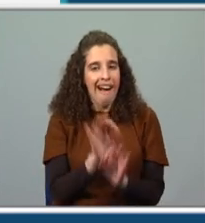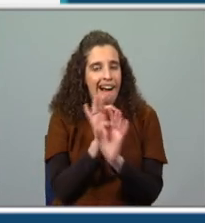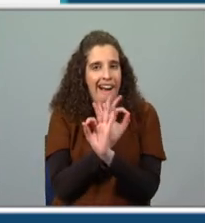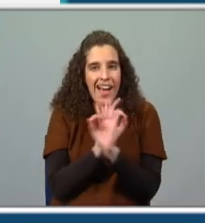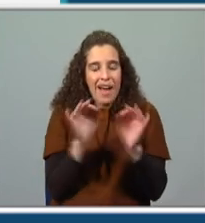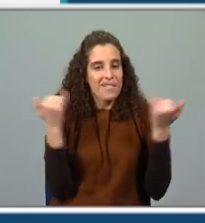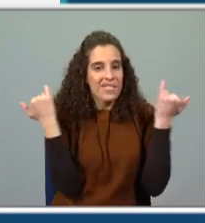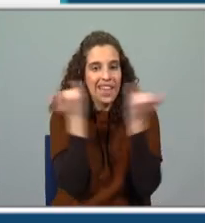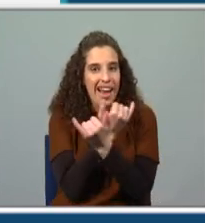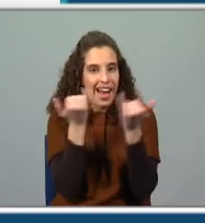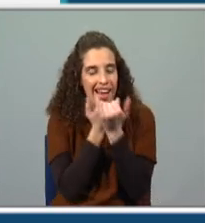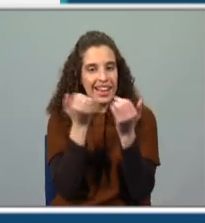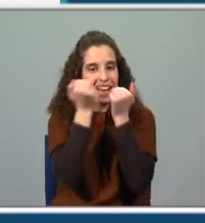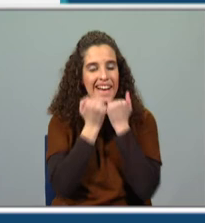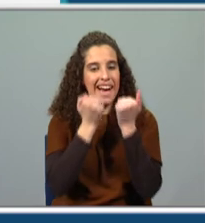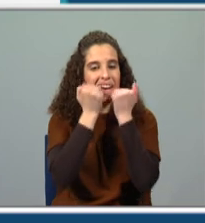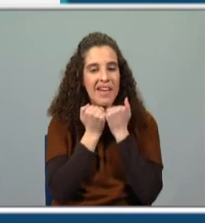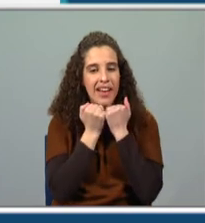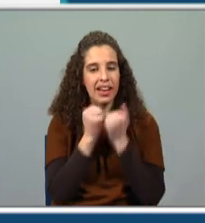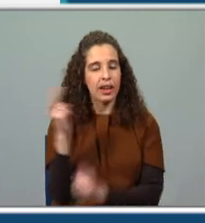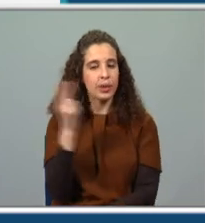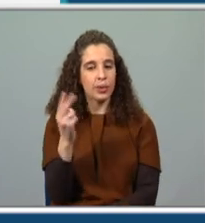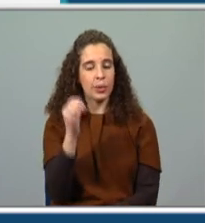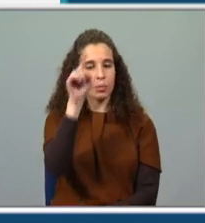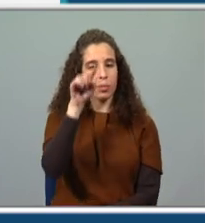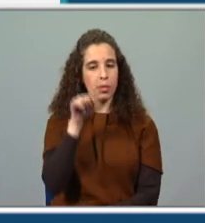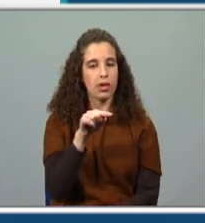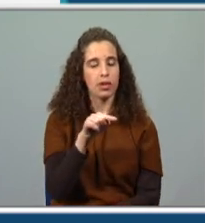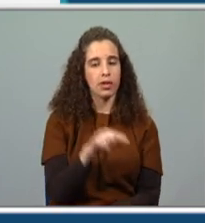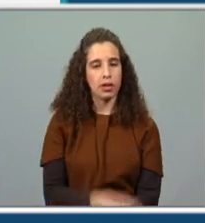feliz está contente e as duas interjeições que ali te apresento são 快樂就是快樂，兩者兼而有之我給你的感嘆詞是